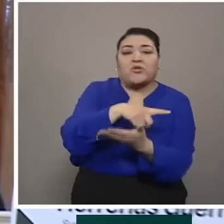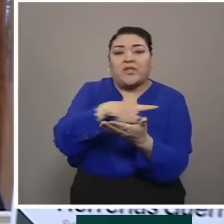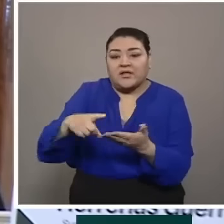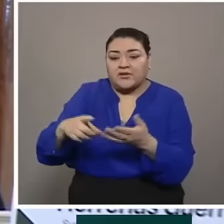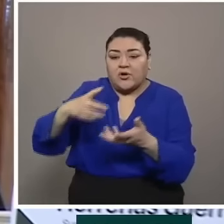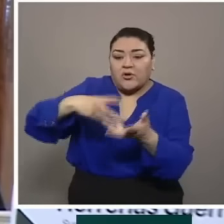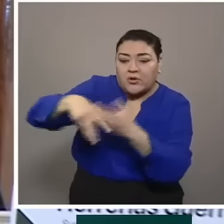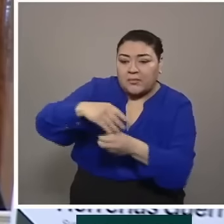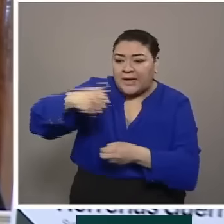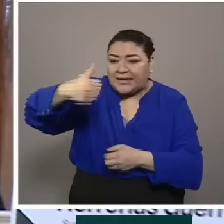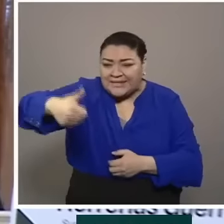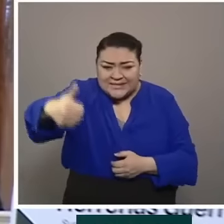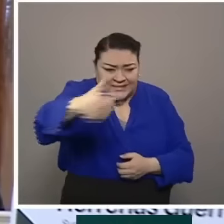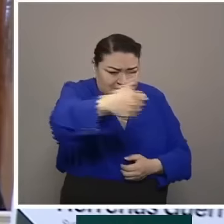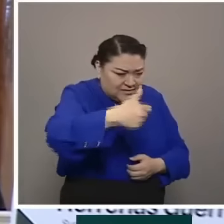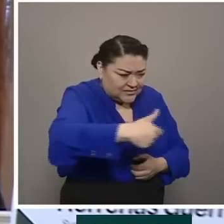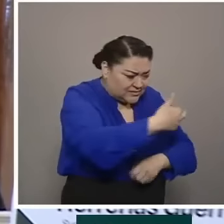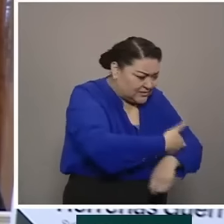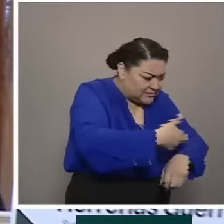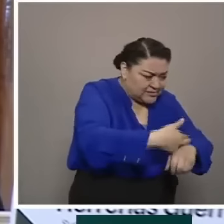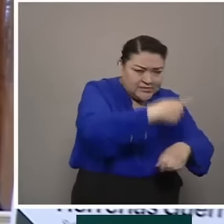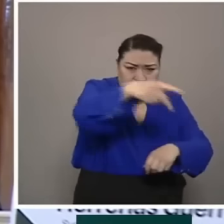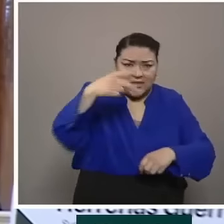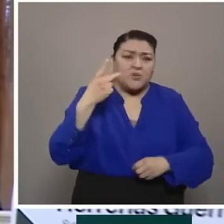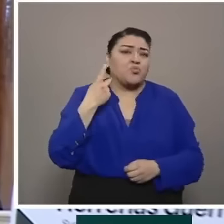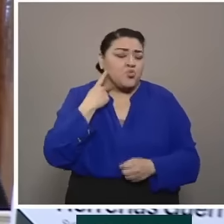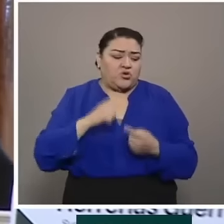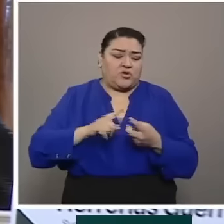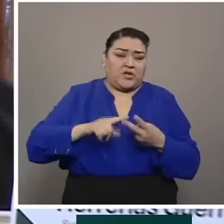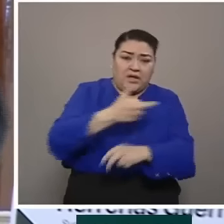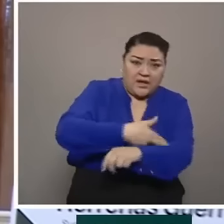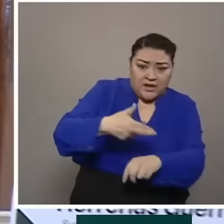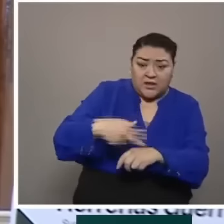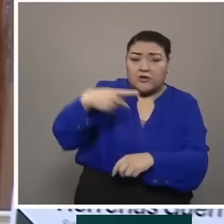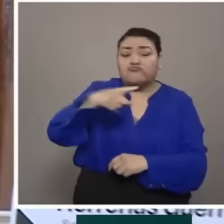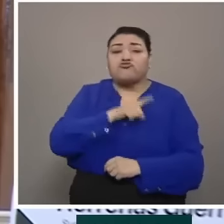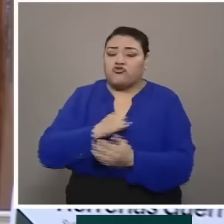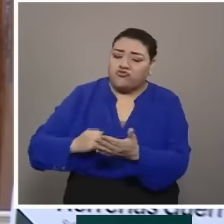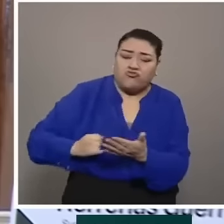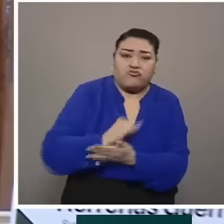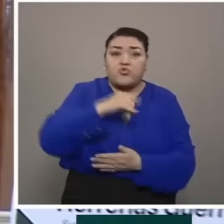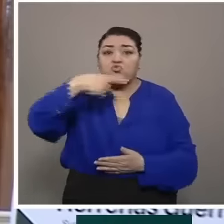de organización política, adoptar sus decisiones de acuerdo con sus mecanismos tradicionales.